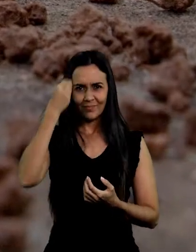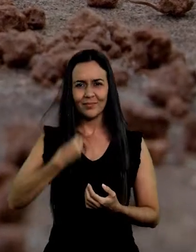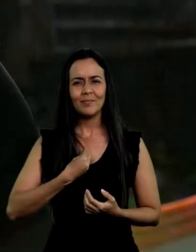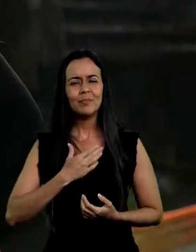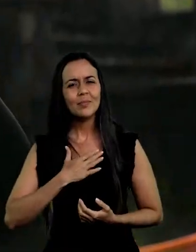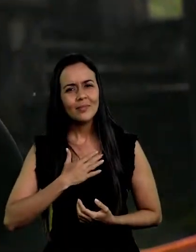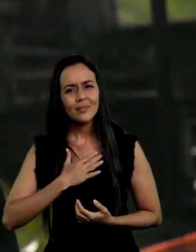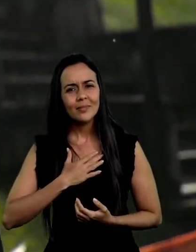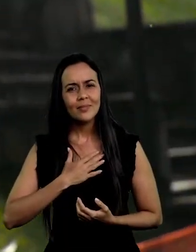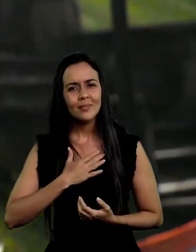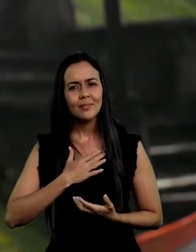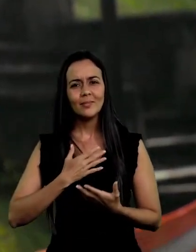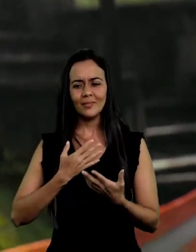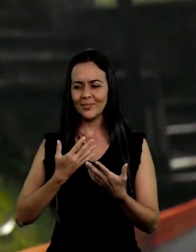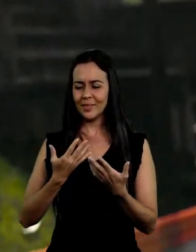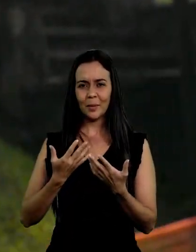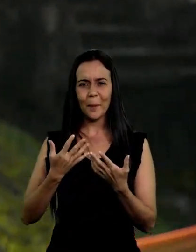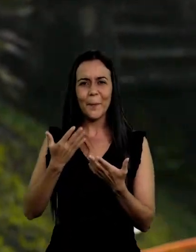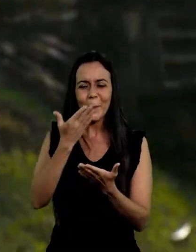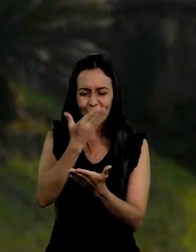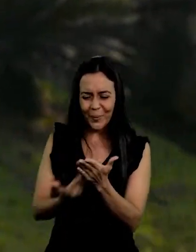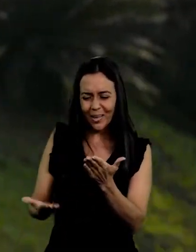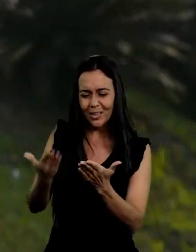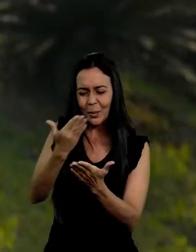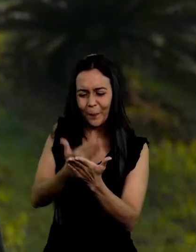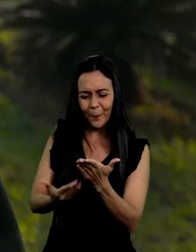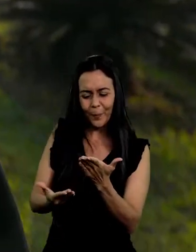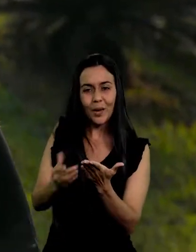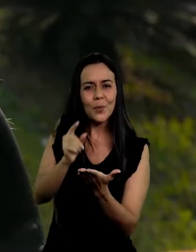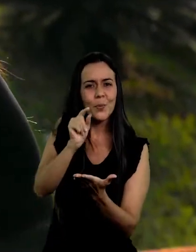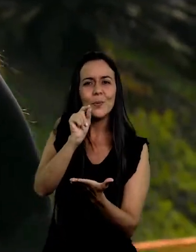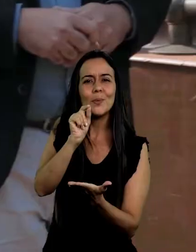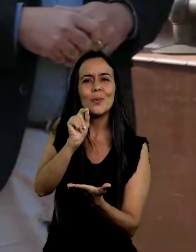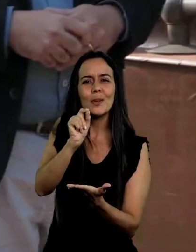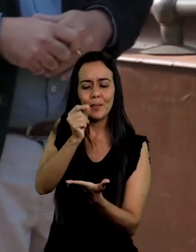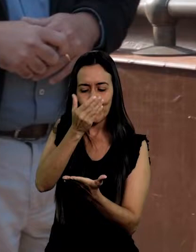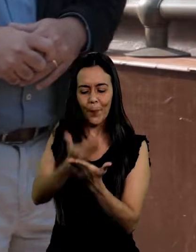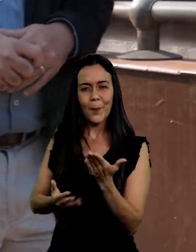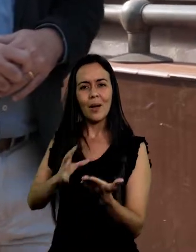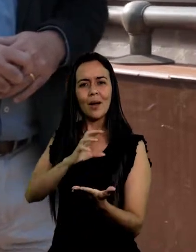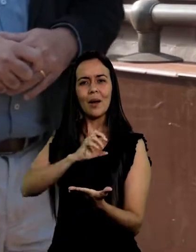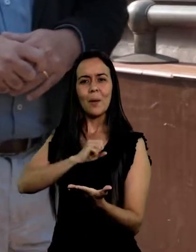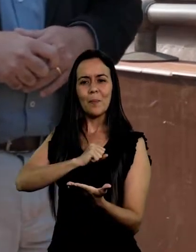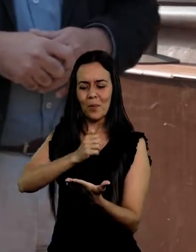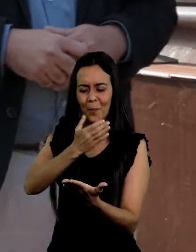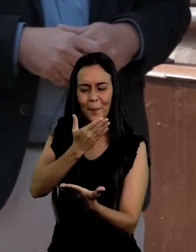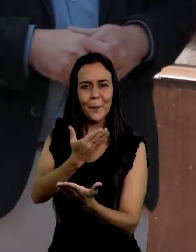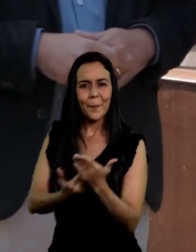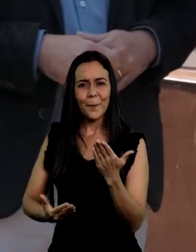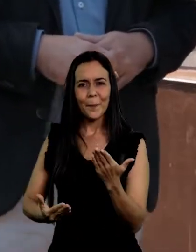E num ritual a gente concretiza muito isso, como que fica lidar com o luto